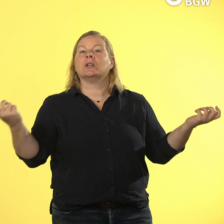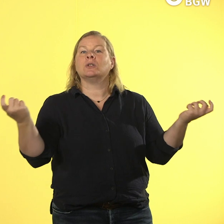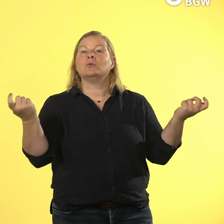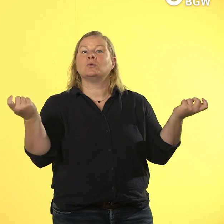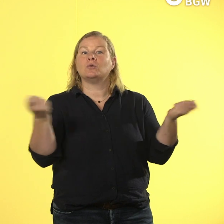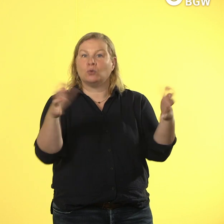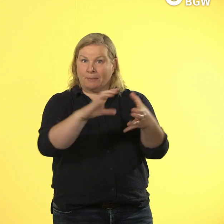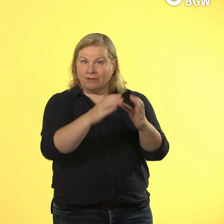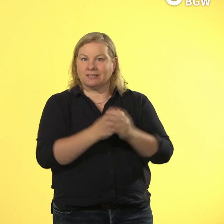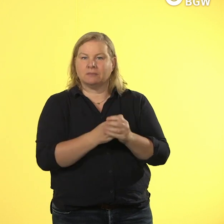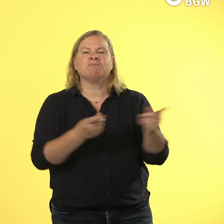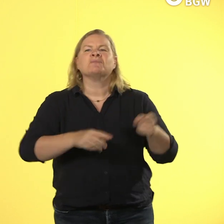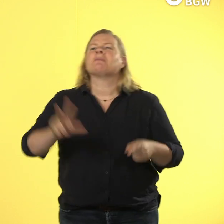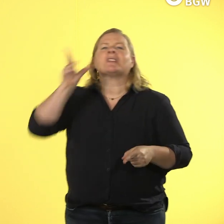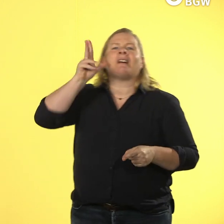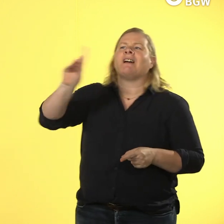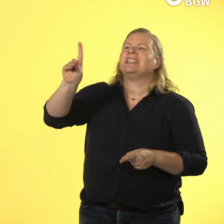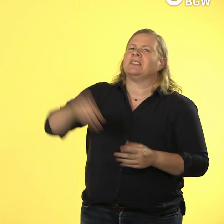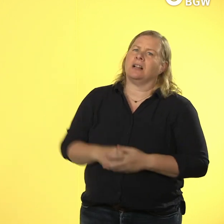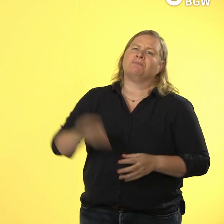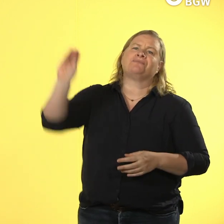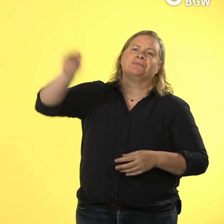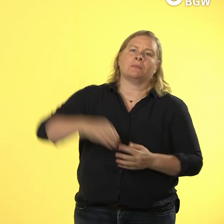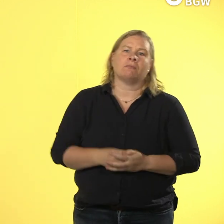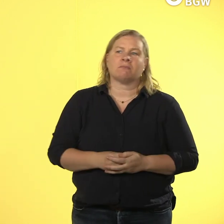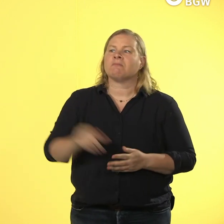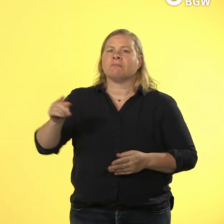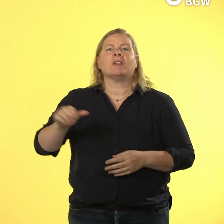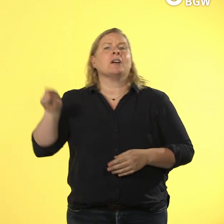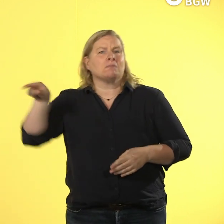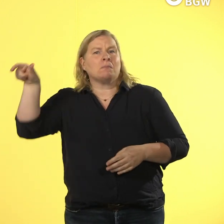Wenn Armin mich im Schwitzkasten hatte, mit 120 Kilo und 'alter Wichser' zu mir sagt, dann nützt mir das nichts."